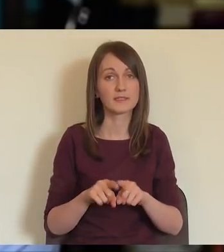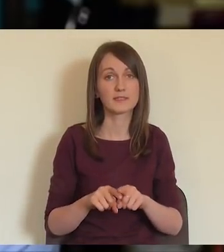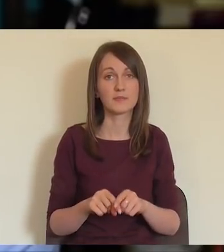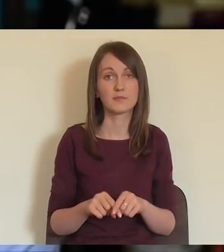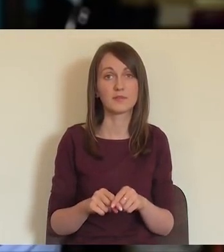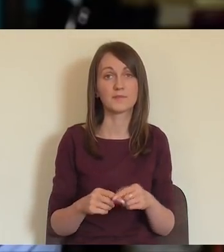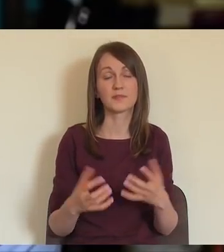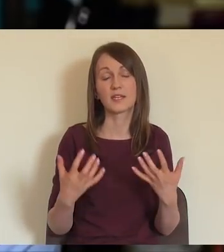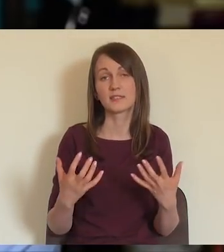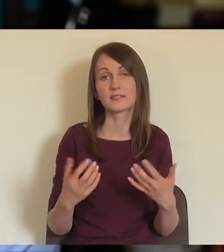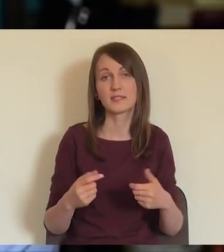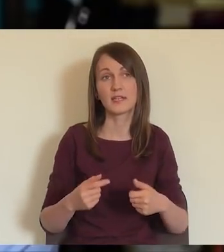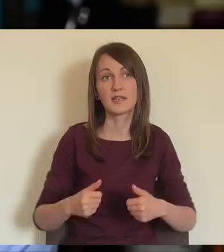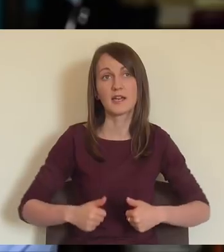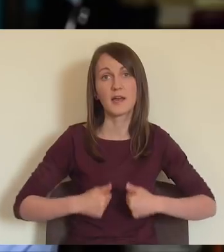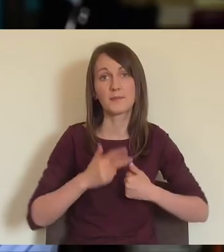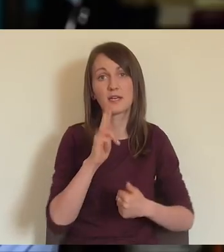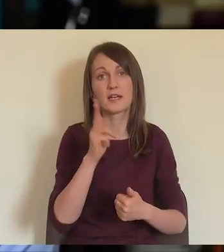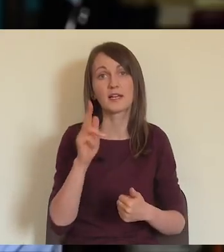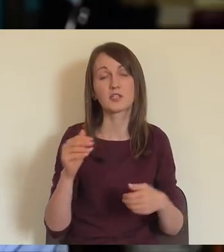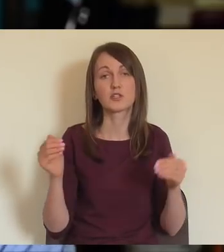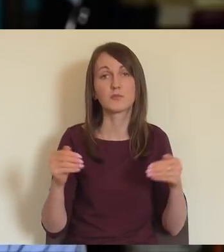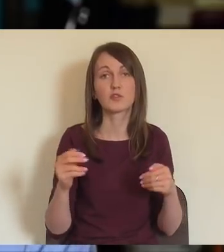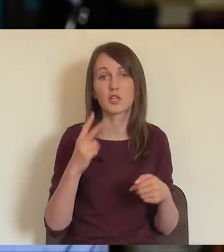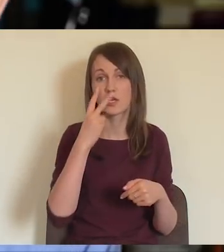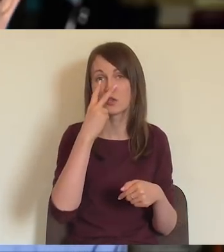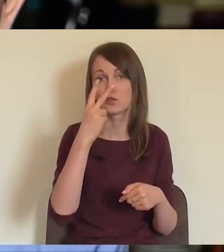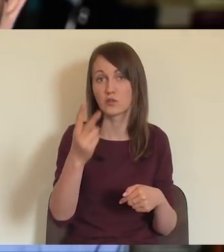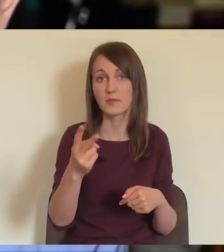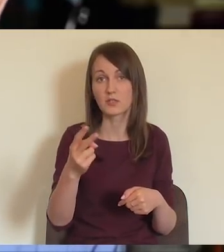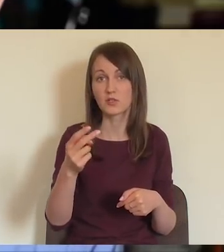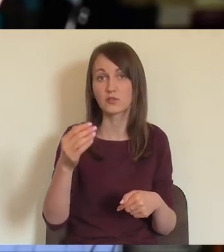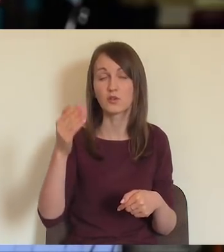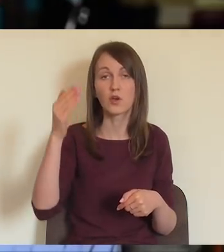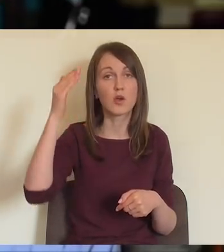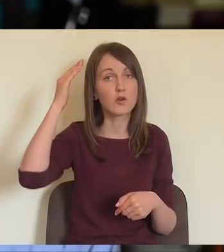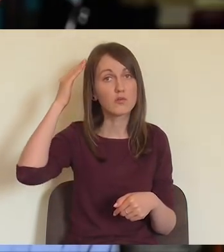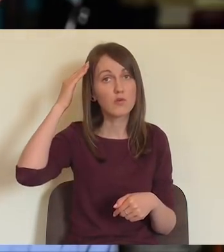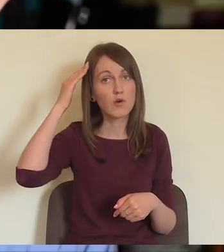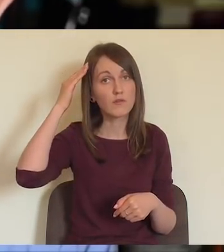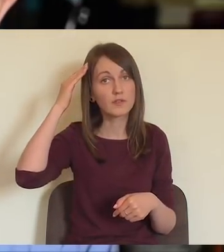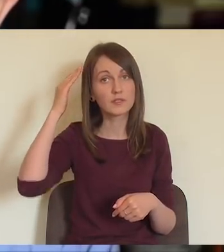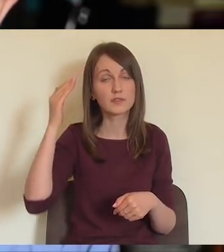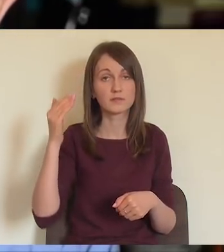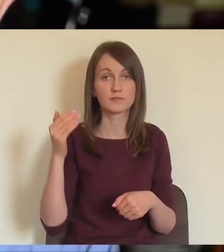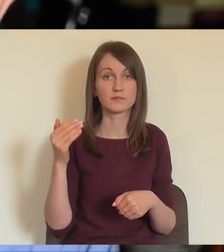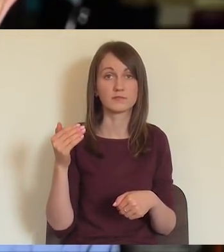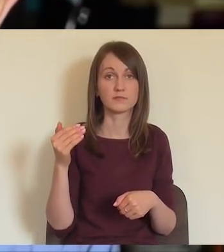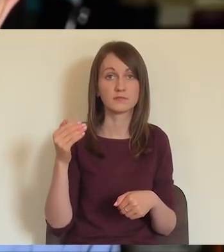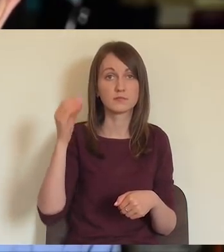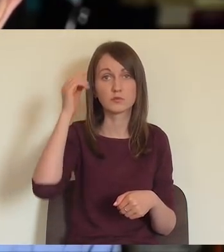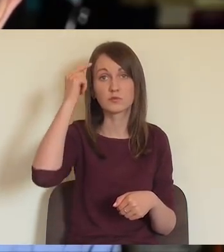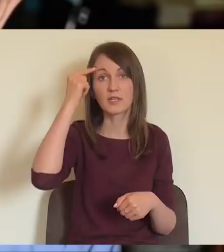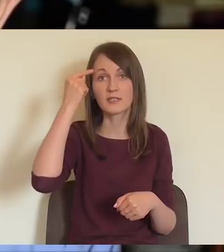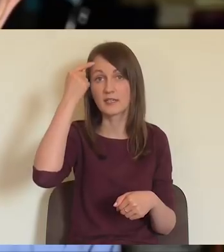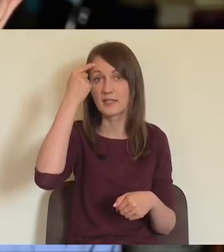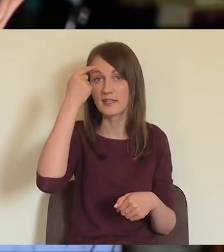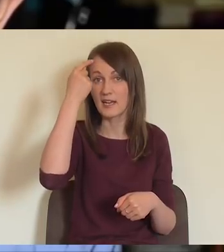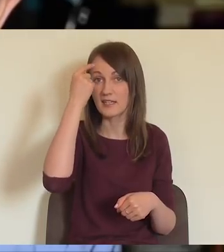i dotknął miejsca, gdzie On ma rany, dotknął głowy, gdzie były ciernie, może dotknął boku, dotknął stopy.